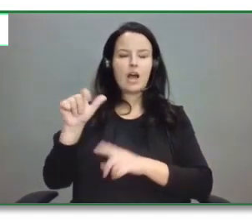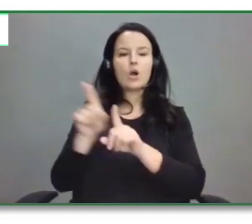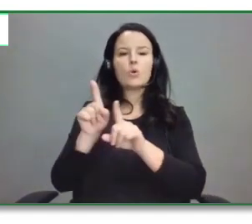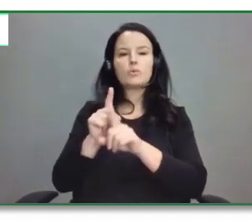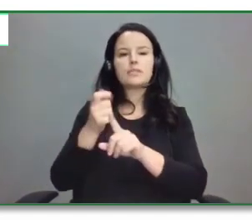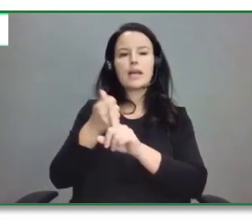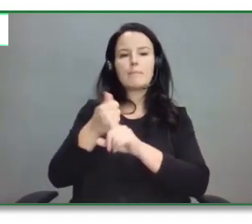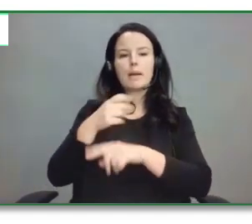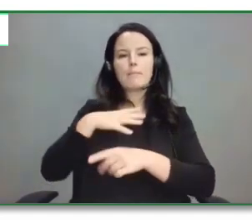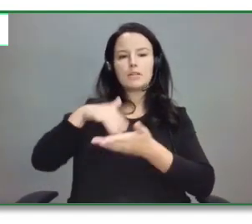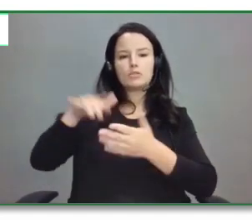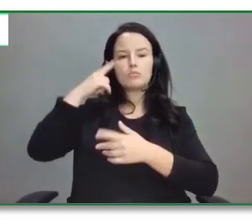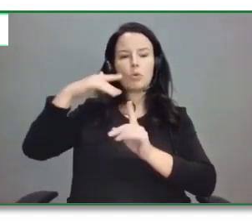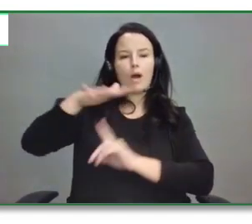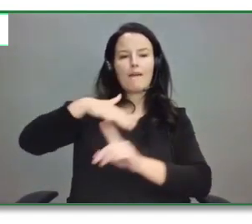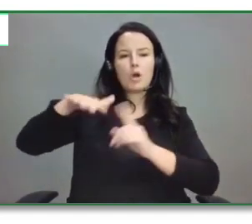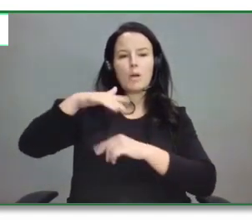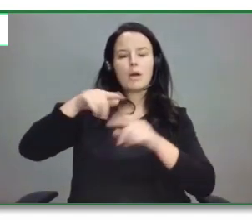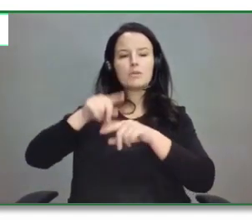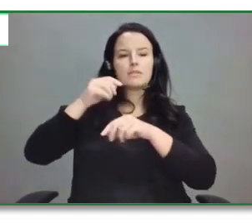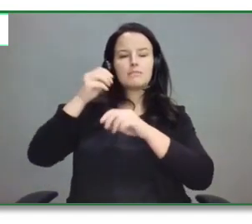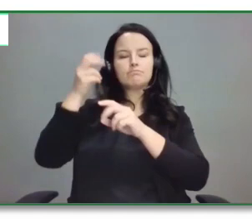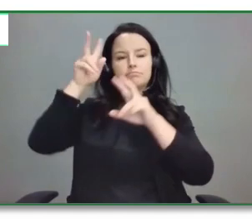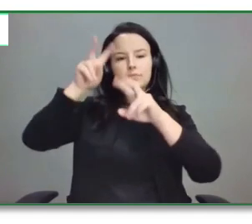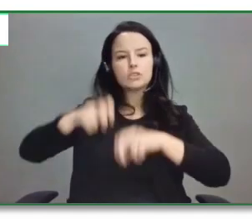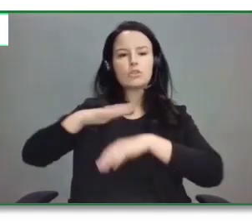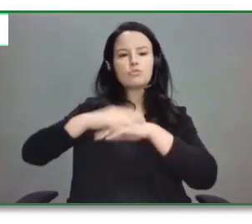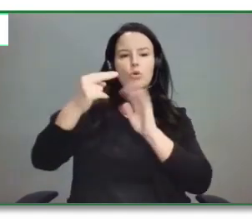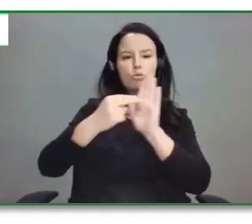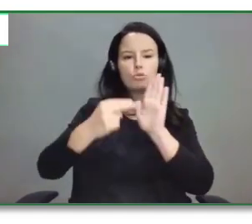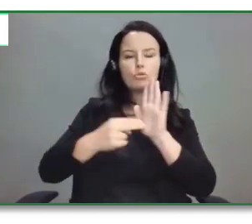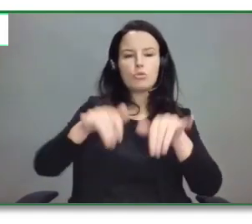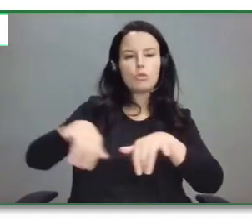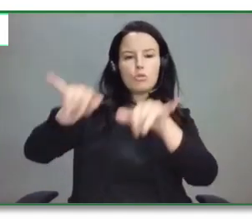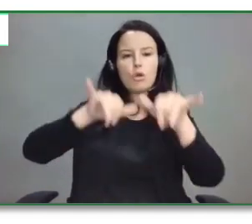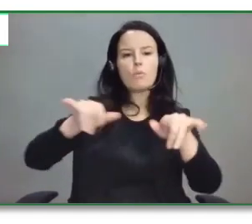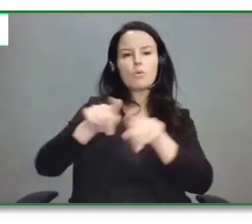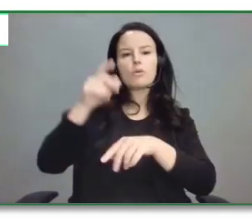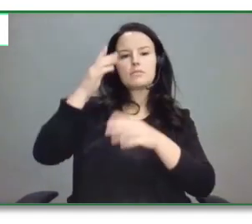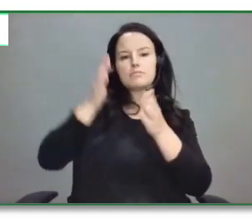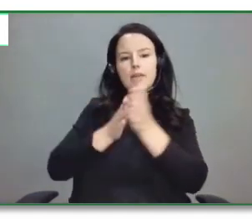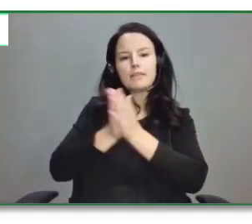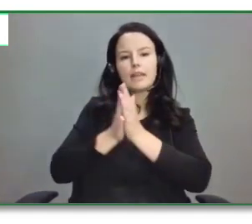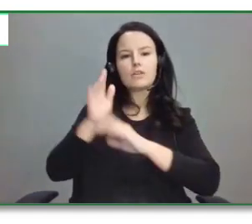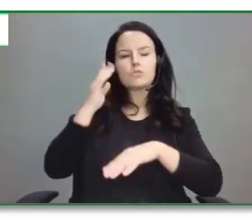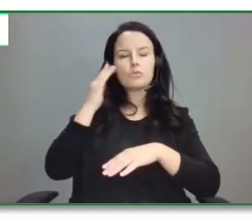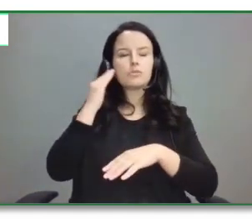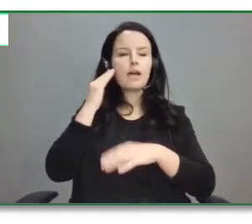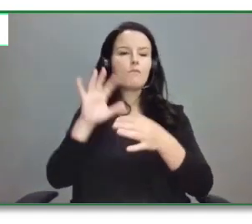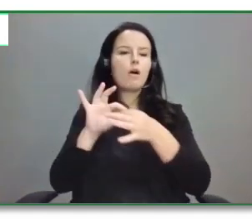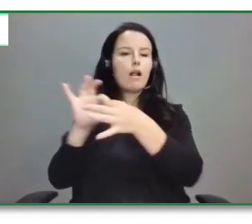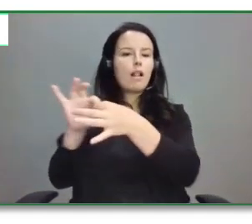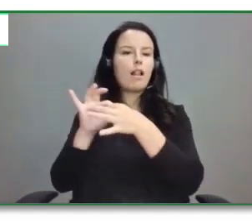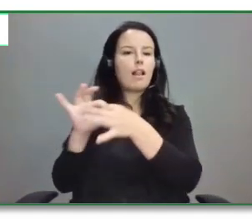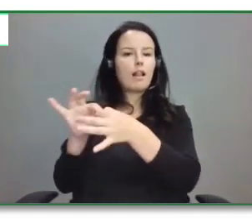la recherche et fonds de recherche mettre l'accent sur établir